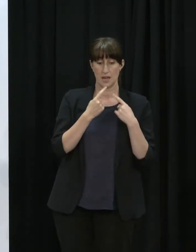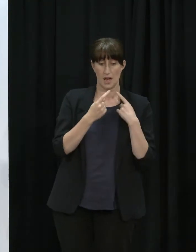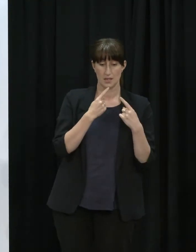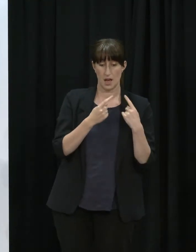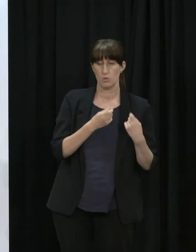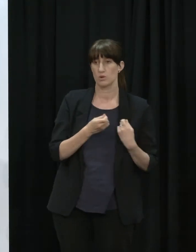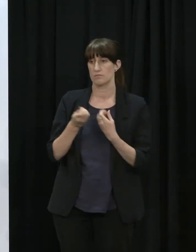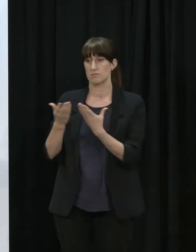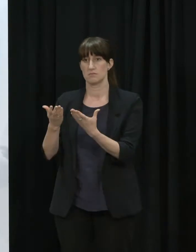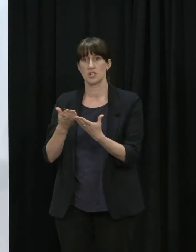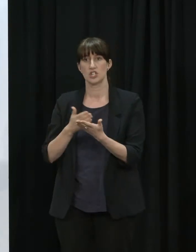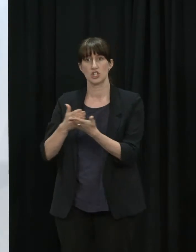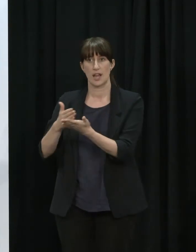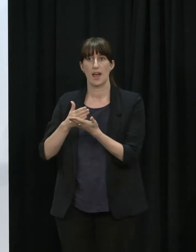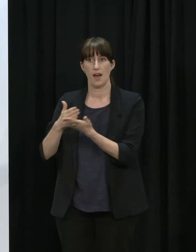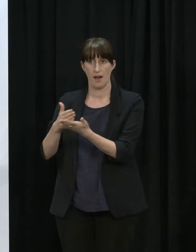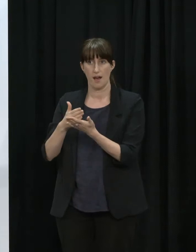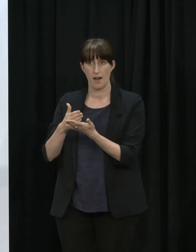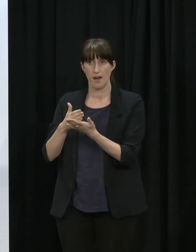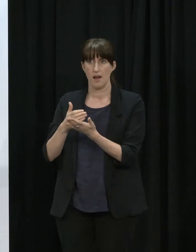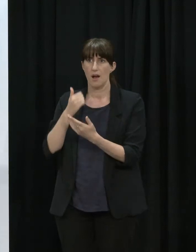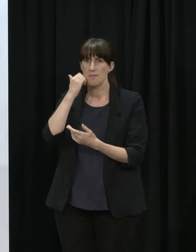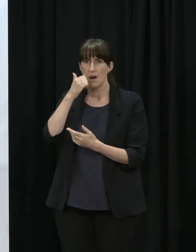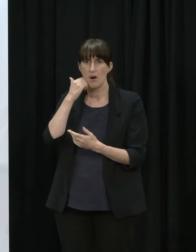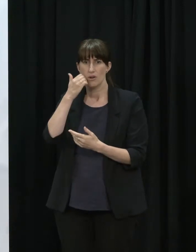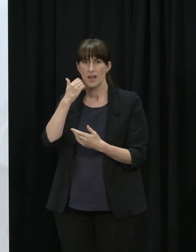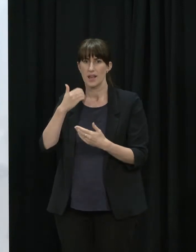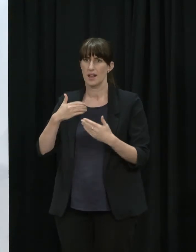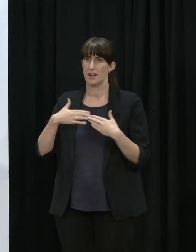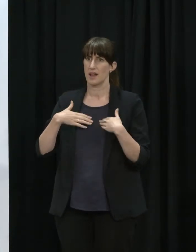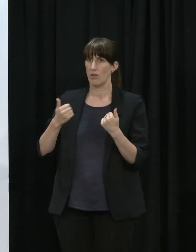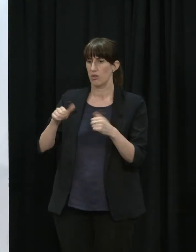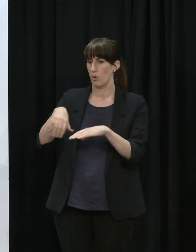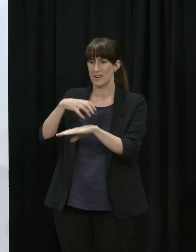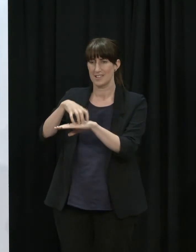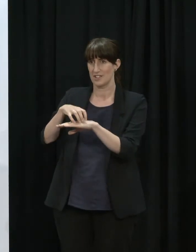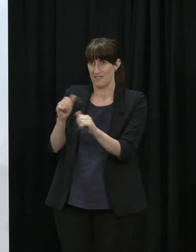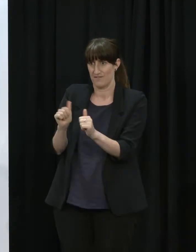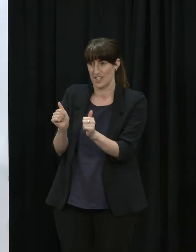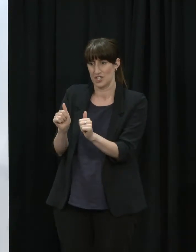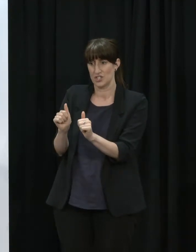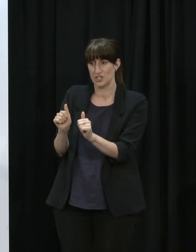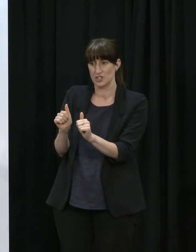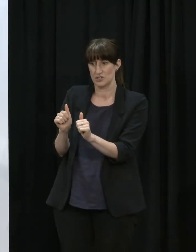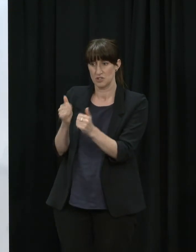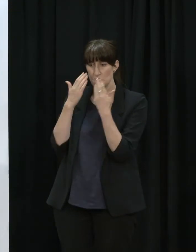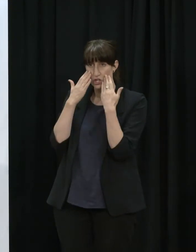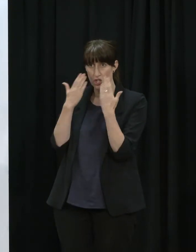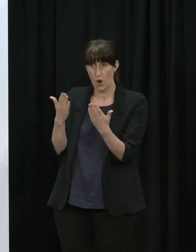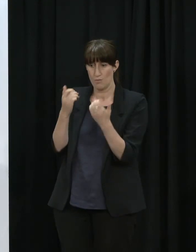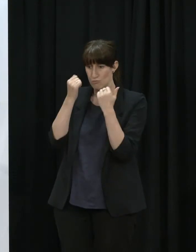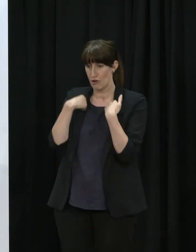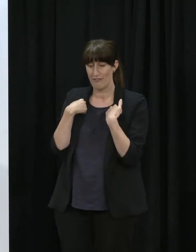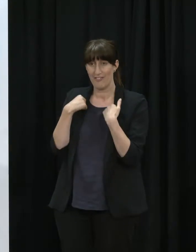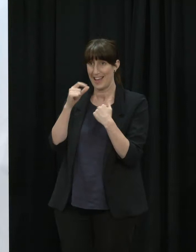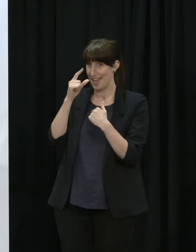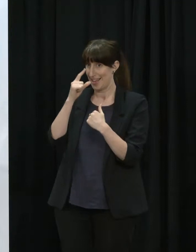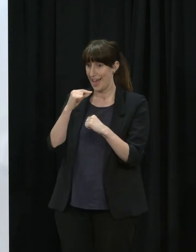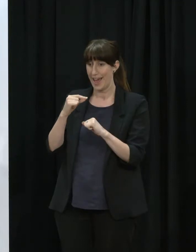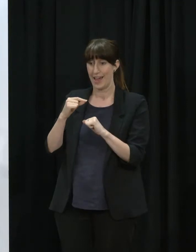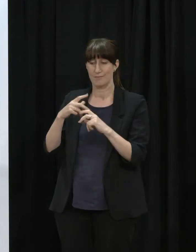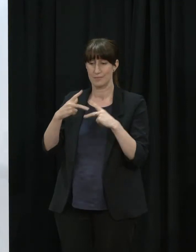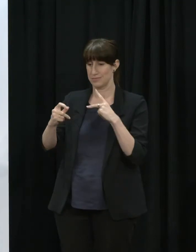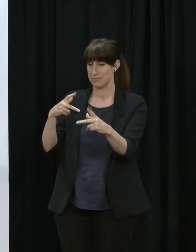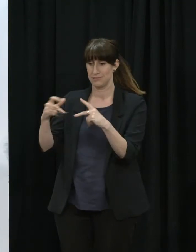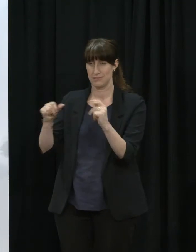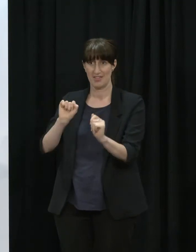he kaupapa angitu i runga i te